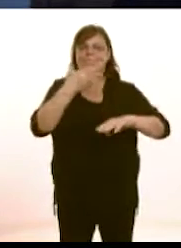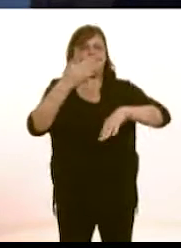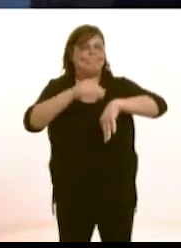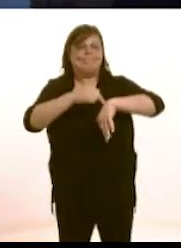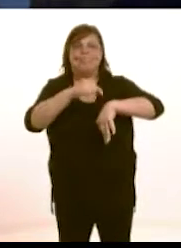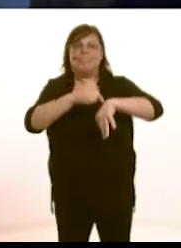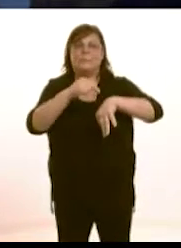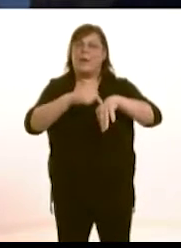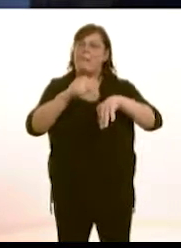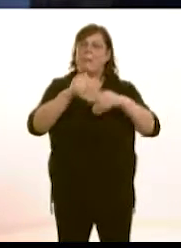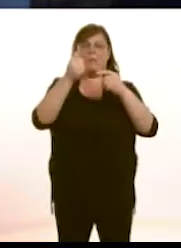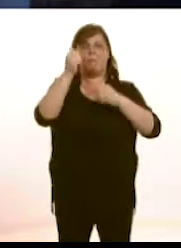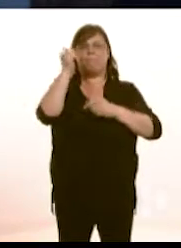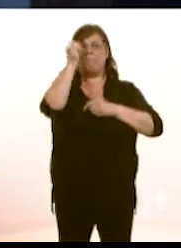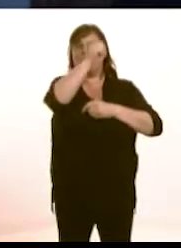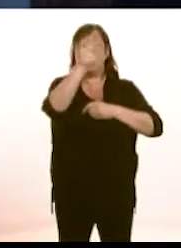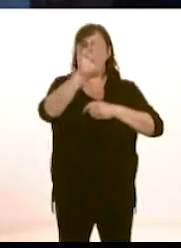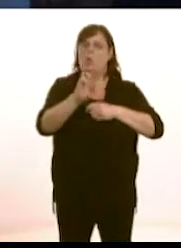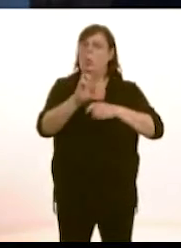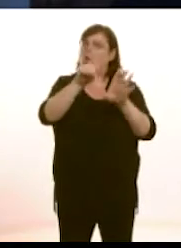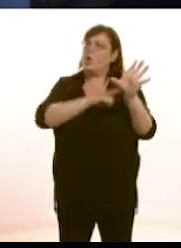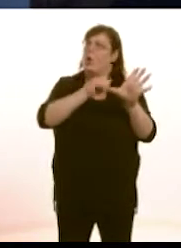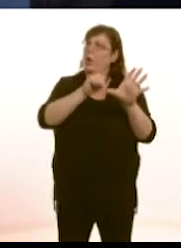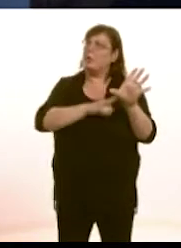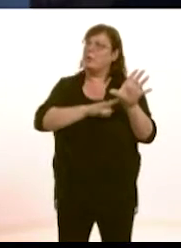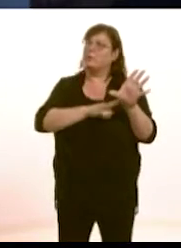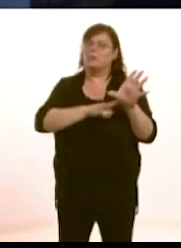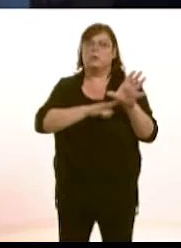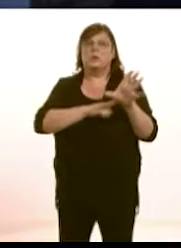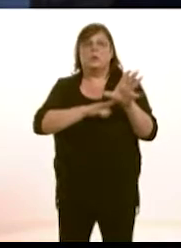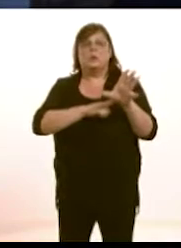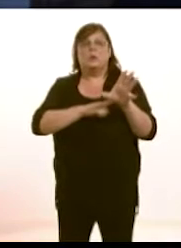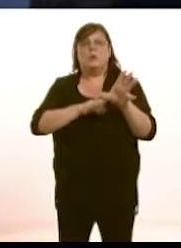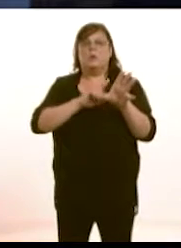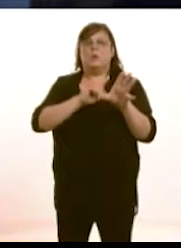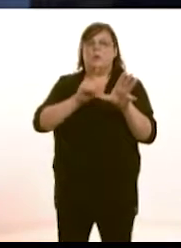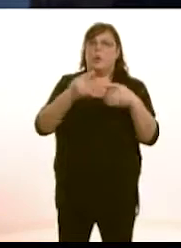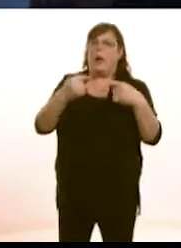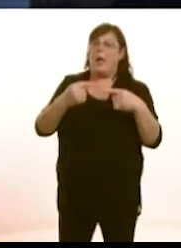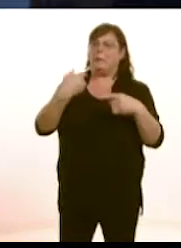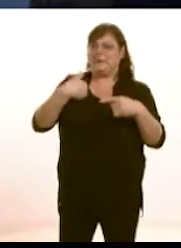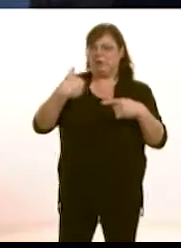bresennol i hyfforddi ac arfogi athrawon ac addysgwyr i allu cymryd mantais lawn oír fframweithiau newydd yma.